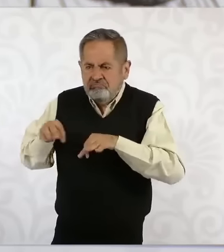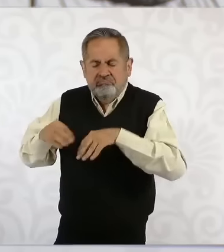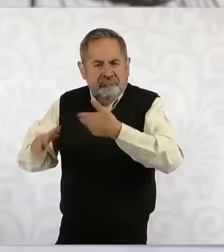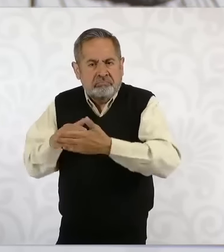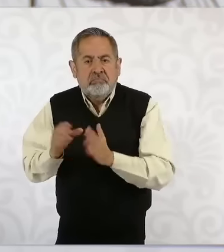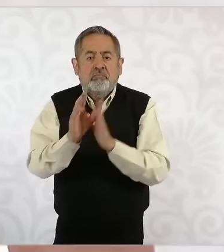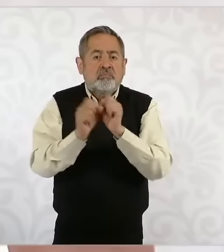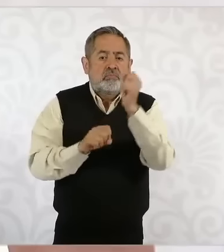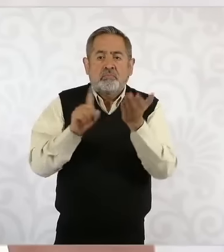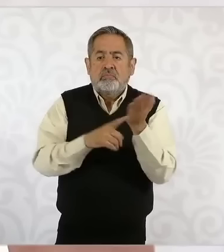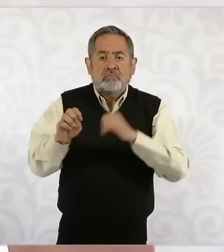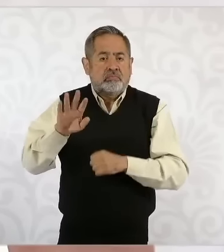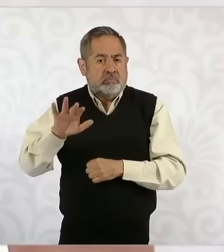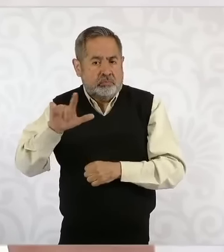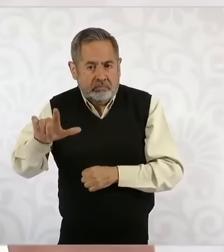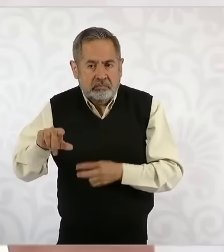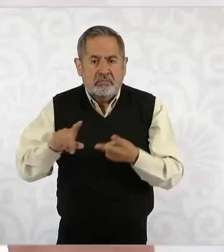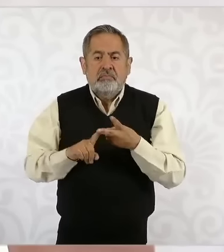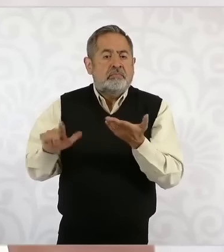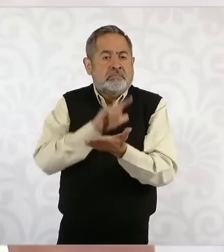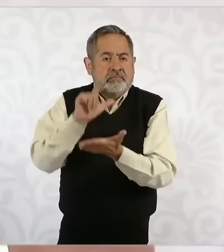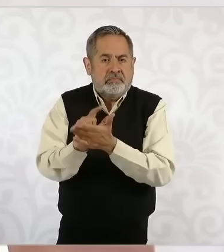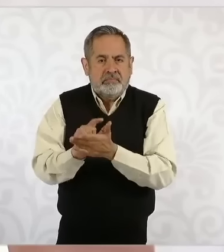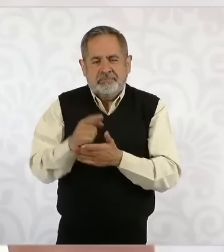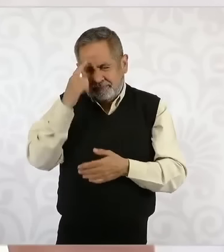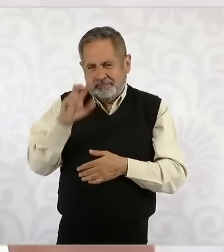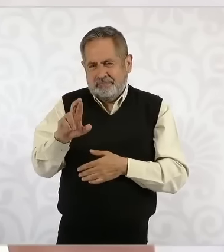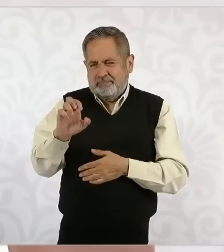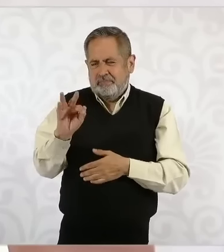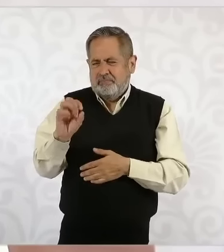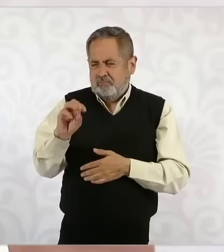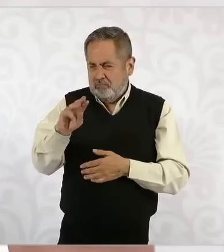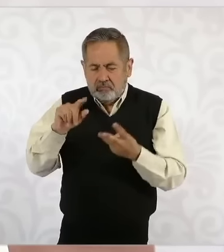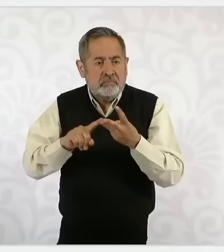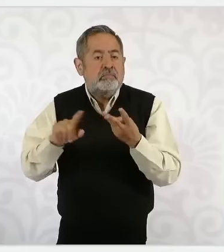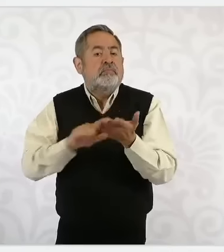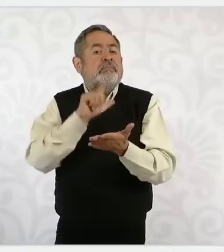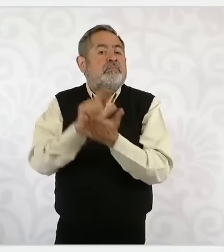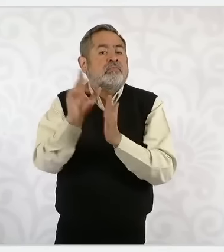las leyes de reforma y después la Constitución del 17 después del porfiriato y la Revolución